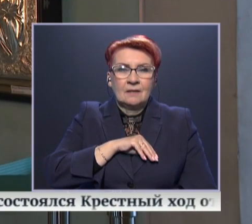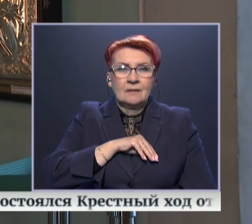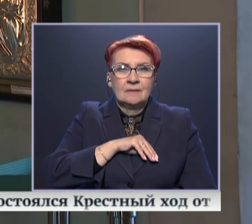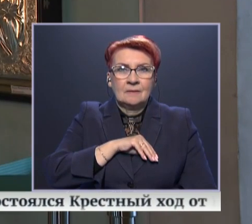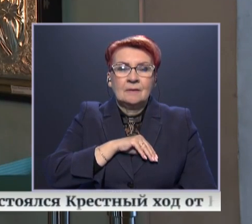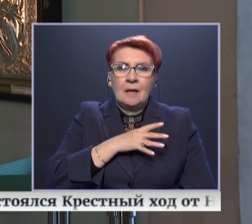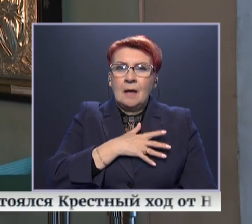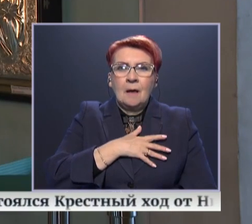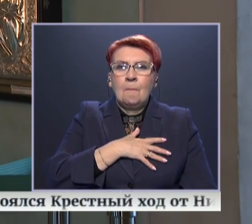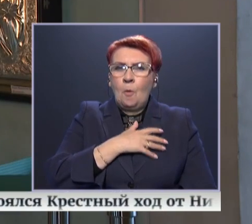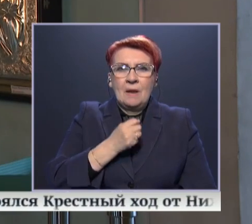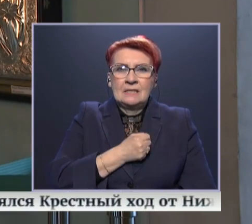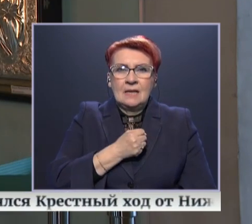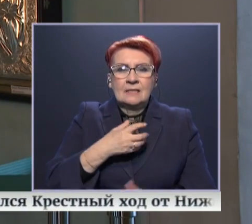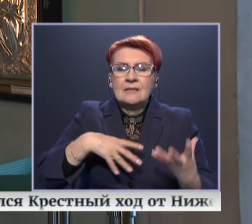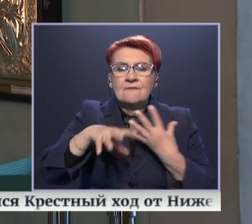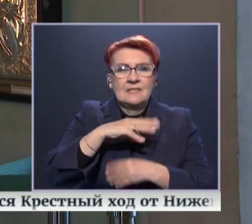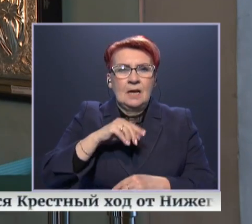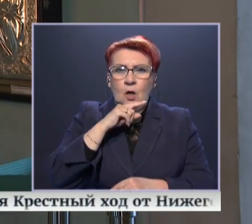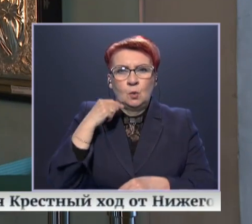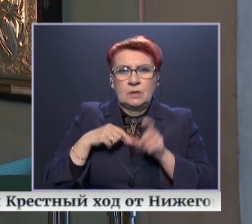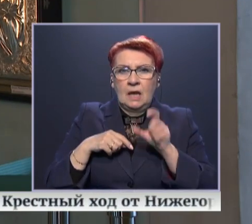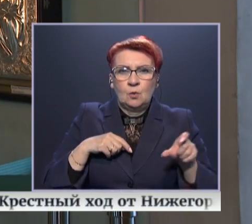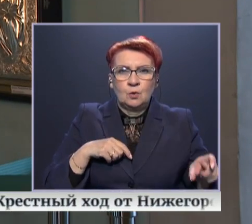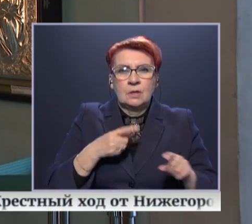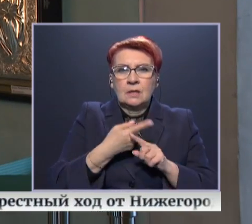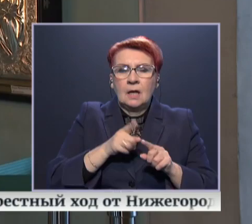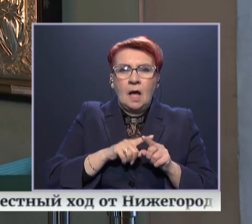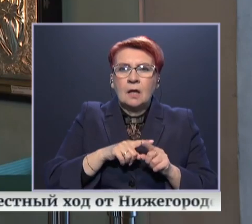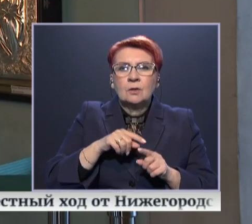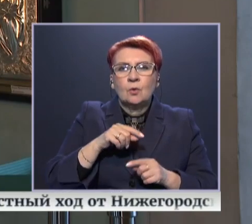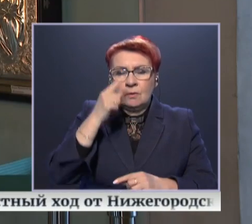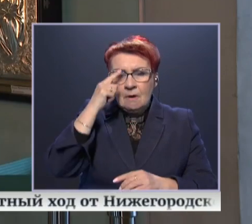всех русских людей которые осознали свою ответственность